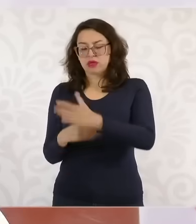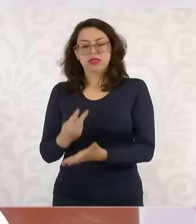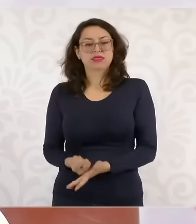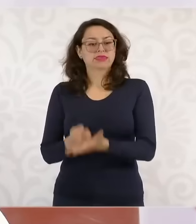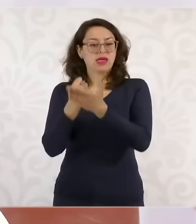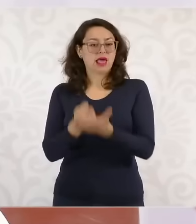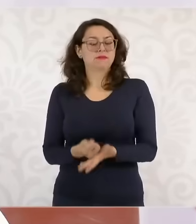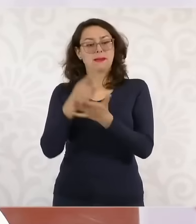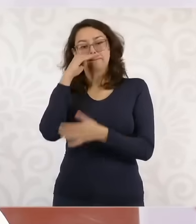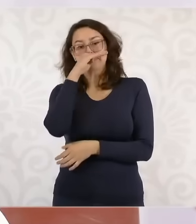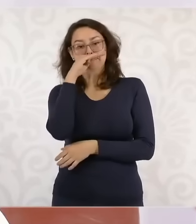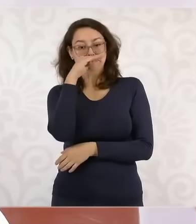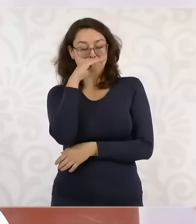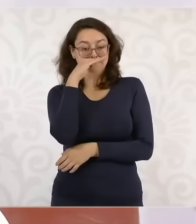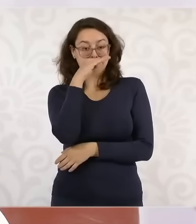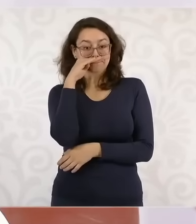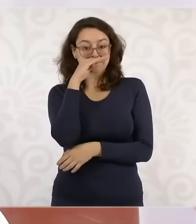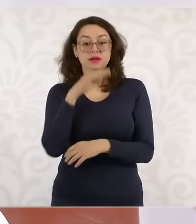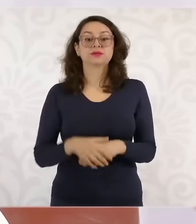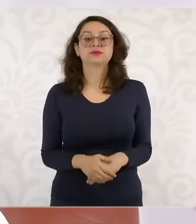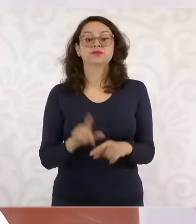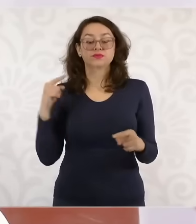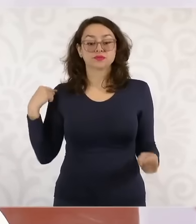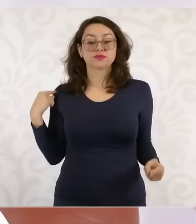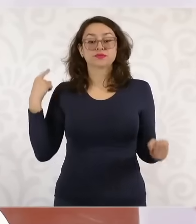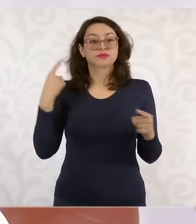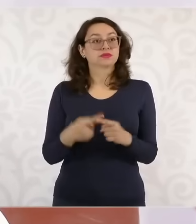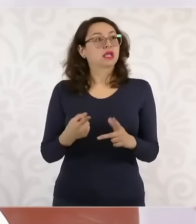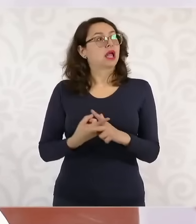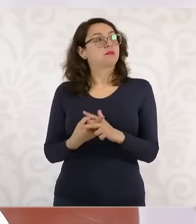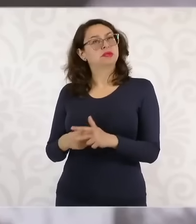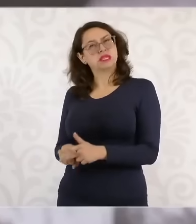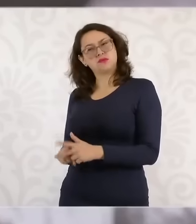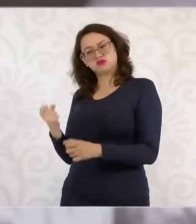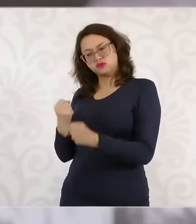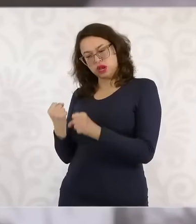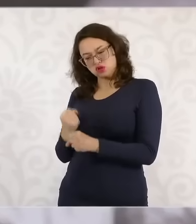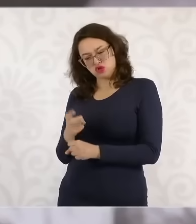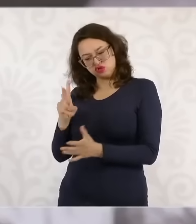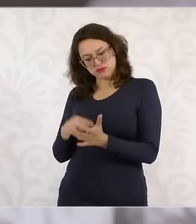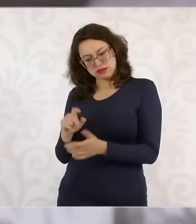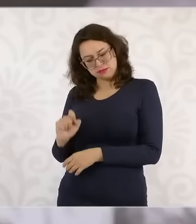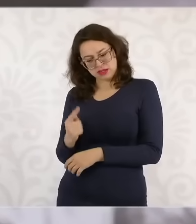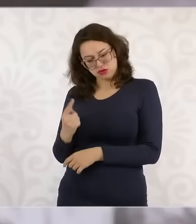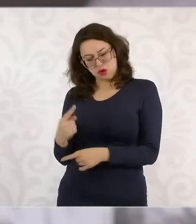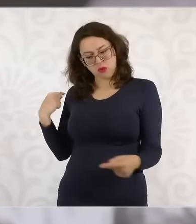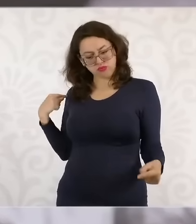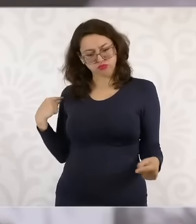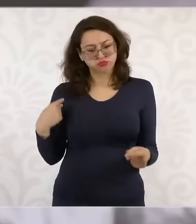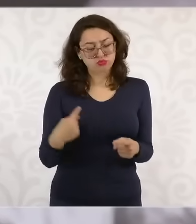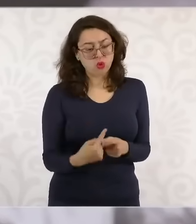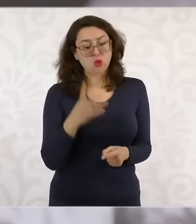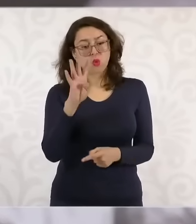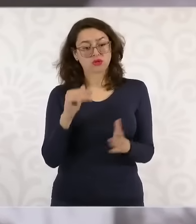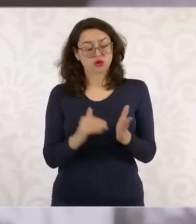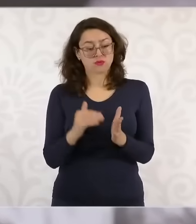Hemos a la fecha, desde que iniciamos el programa, que fue en 2021, otorgado 4,401,000 terapias